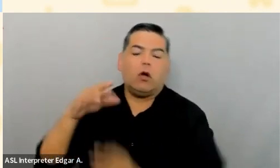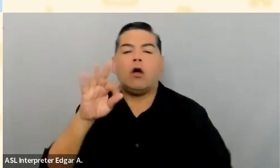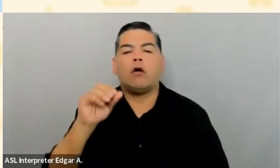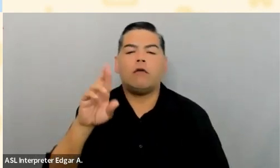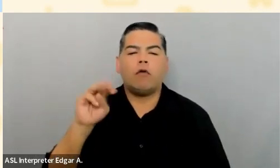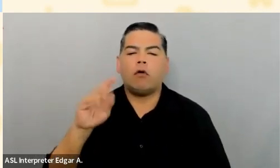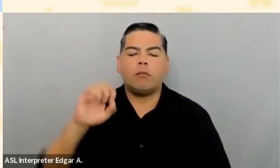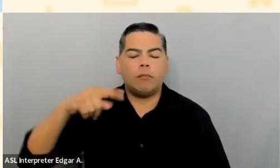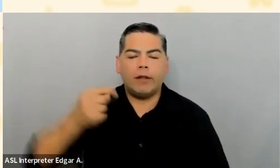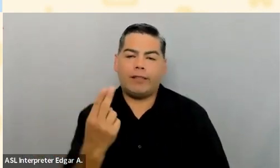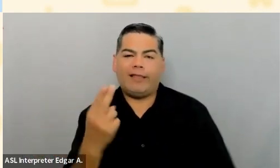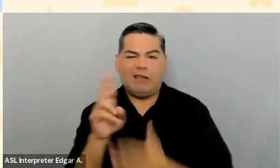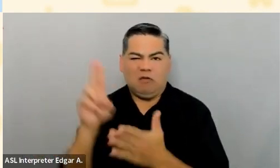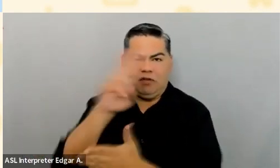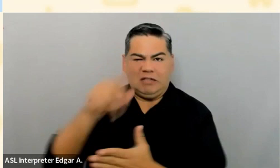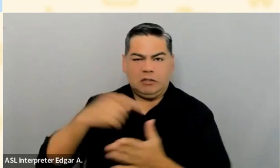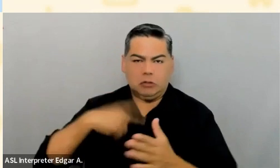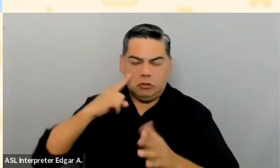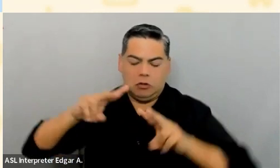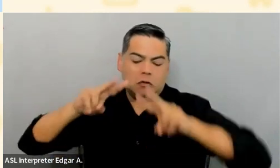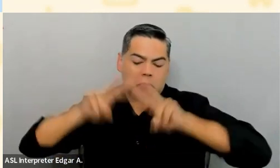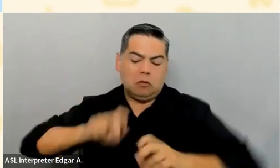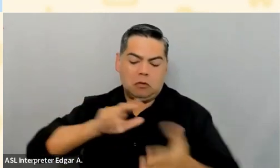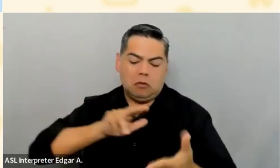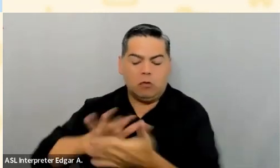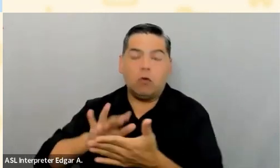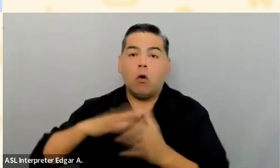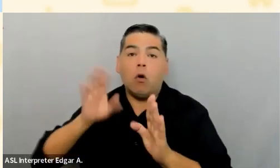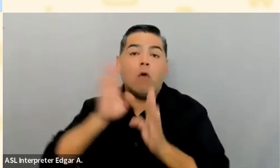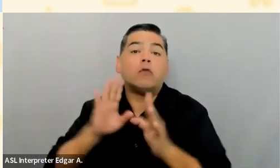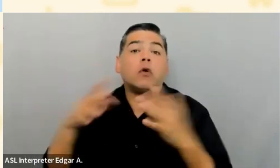Se especializa en centrarse en accesibilidad,